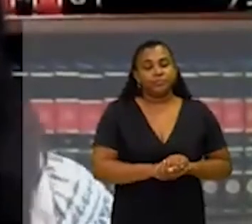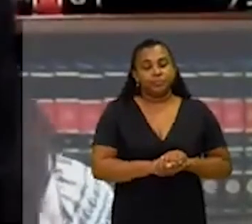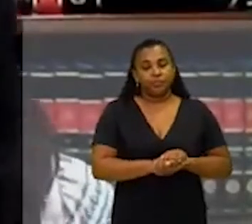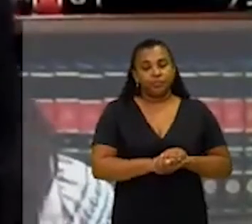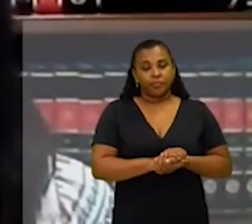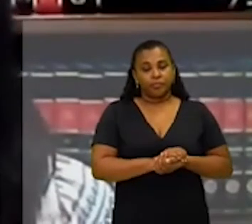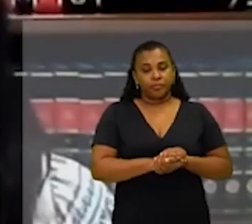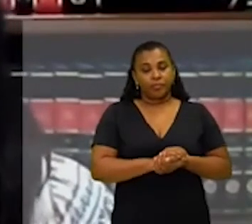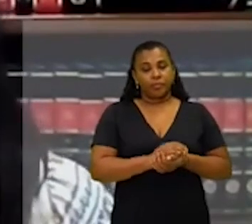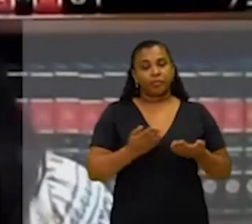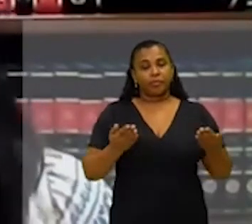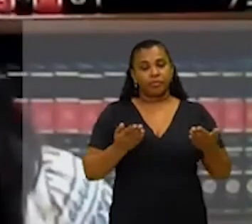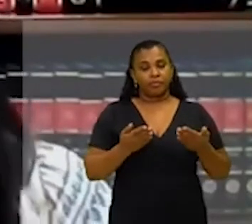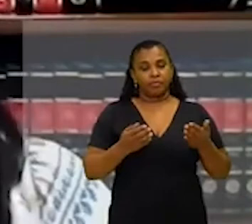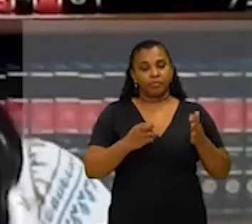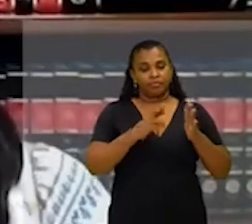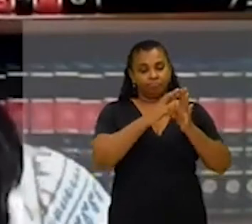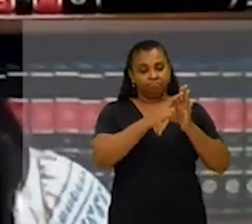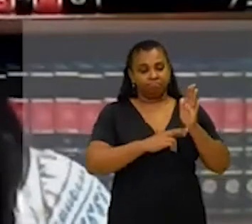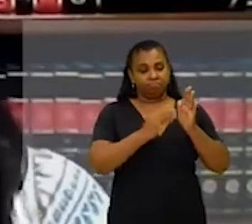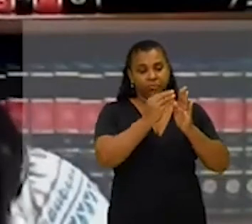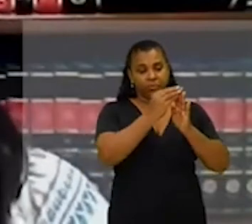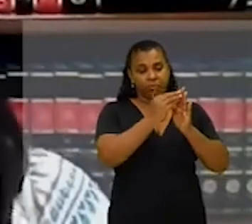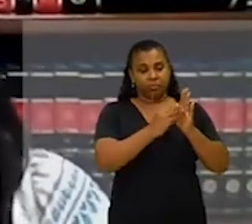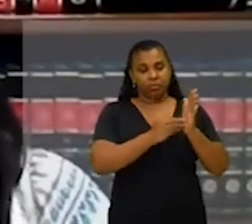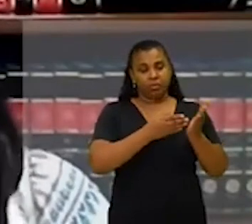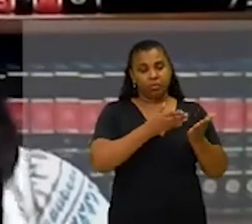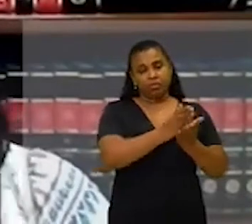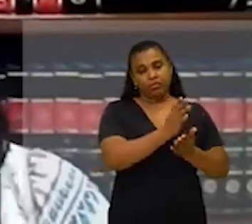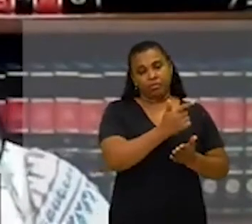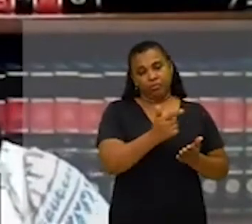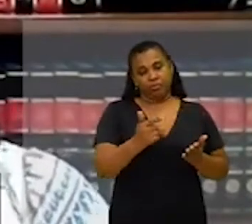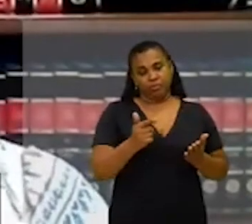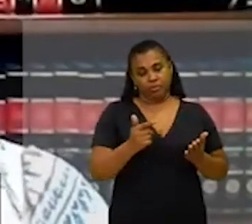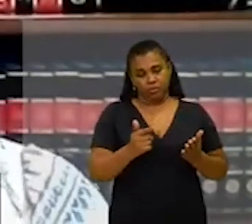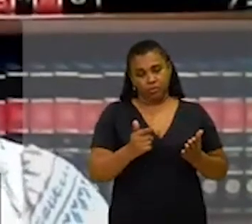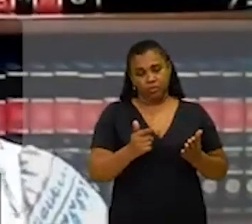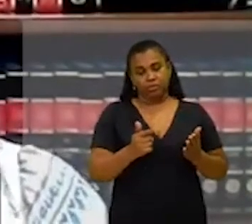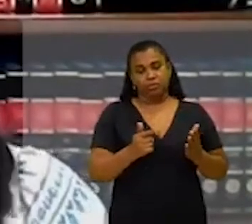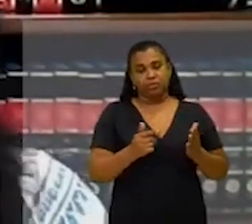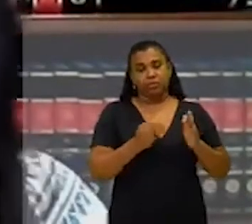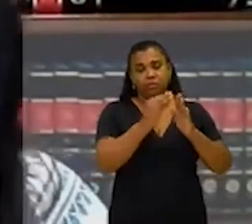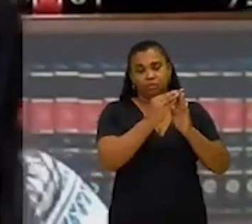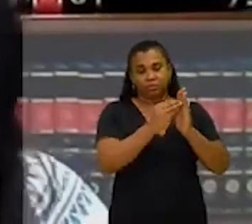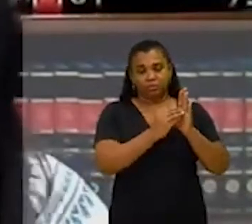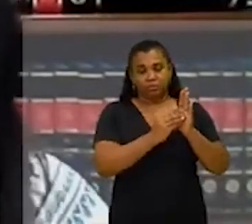o novo código e não é aprovado é regulamentado pela principalmente pela constituição pela lei